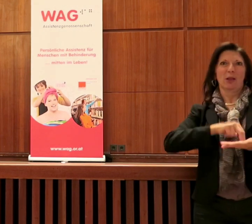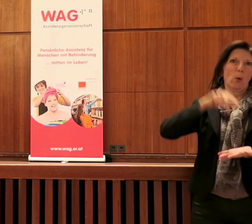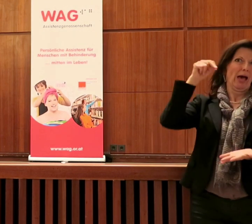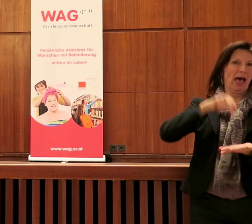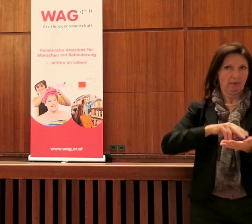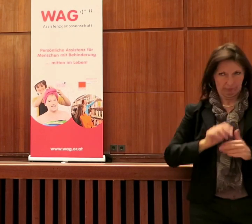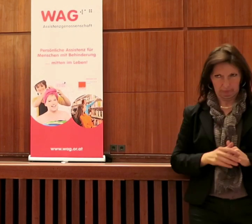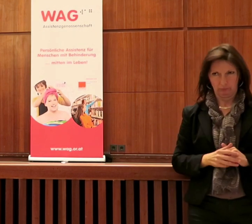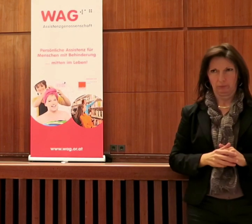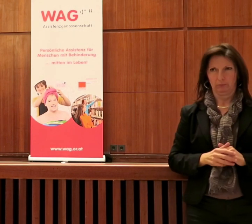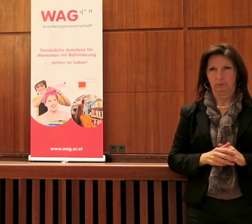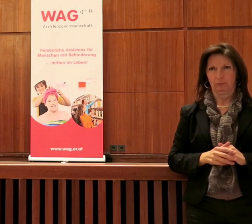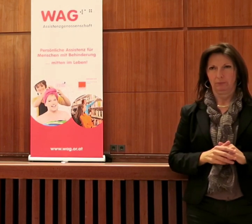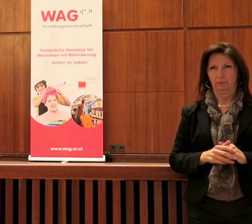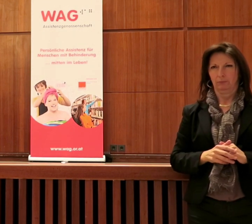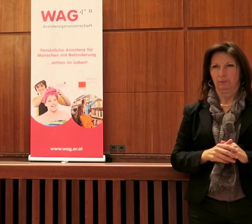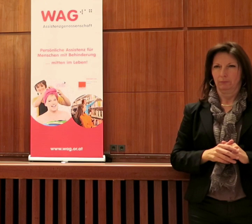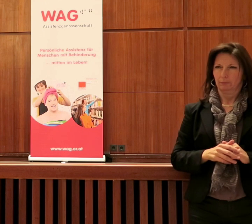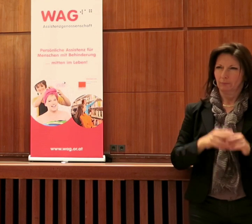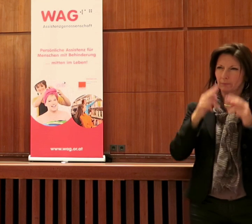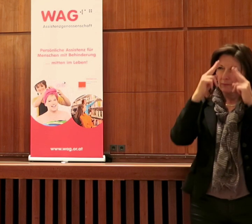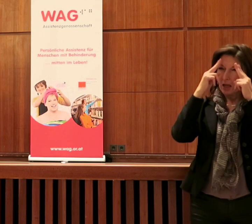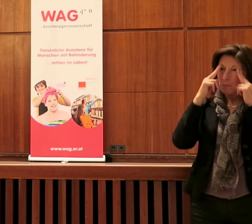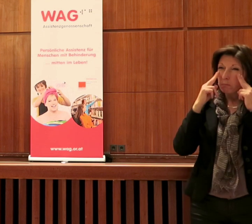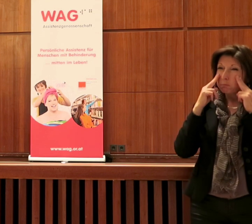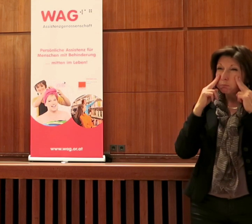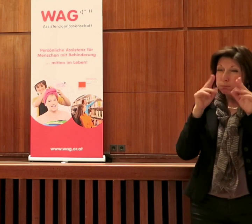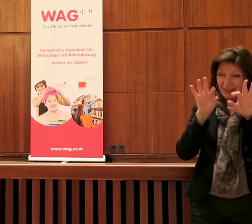Wenn man jetzt weiß, dass so ein Blindenstock schon 45€ kostet,